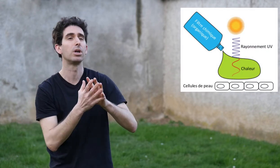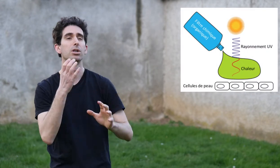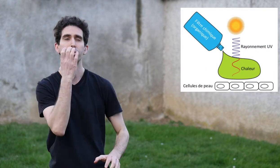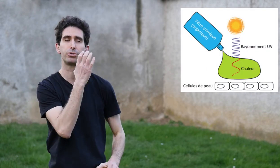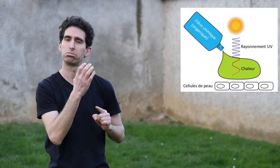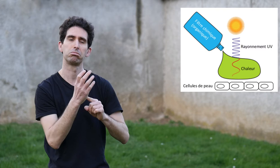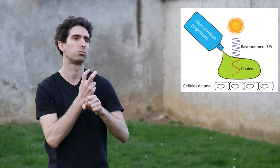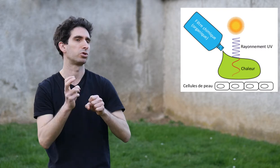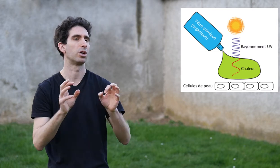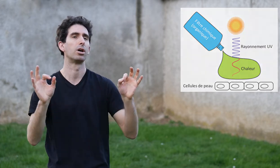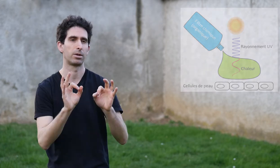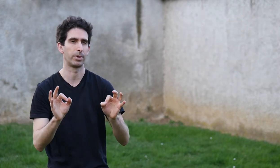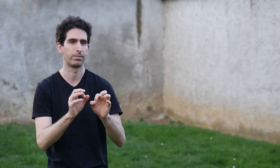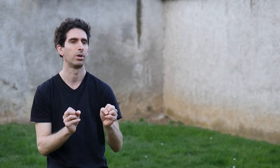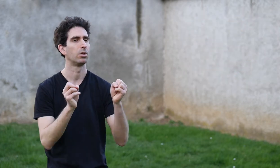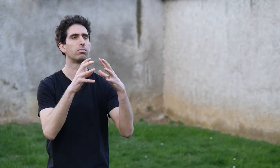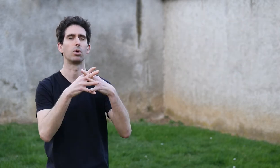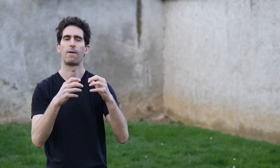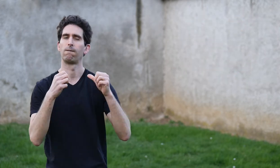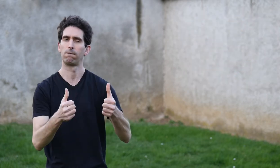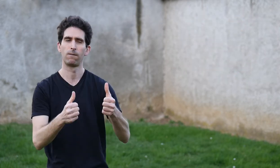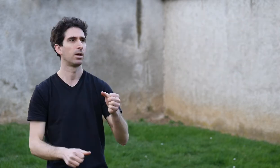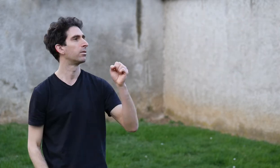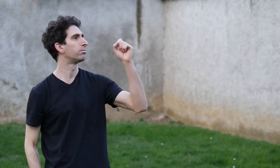en chaleur qui est sans danger. Les meilleurs molécules sont...